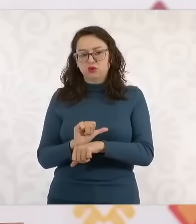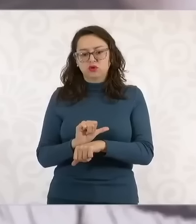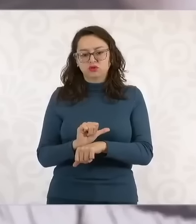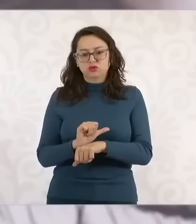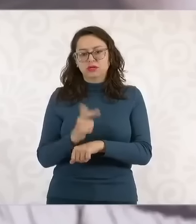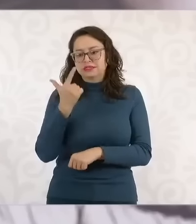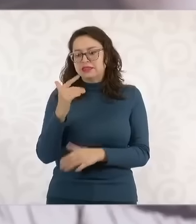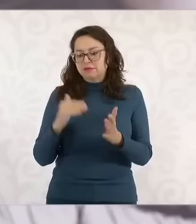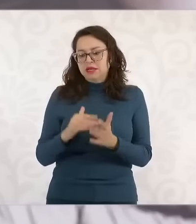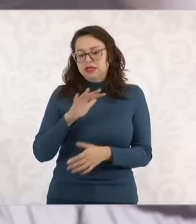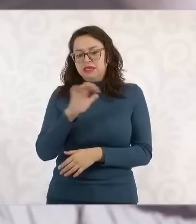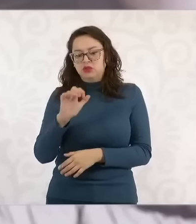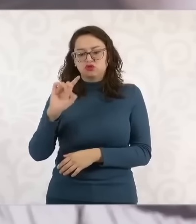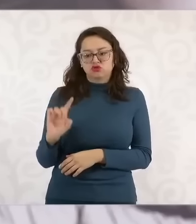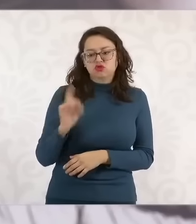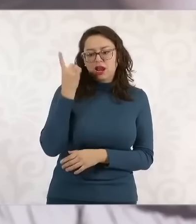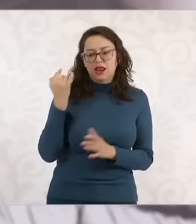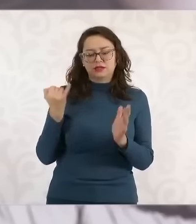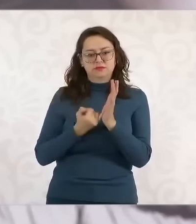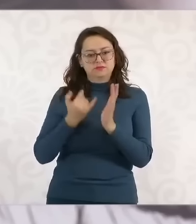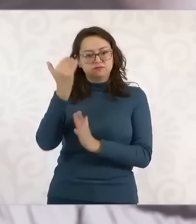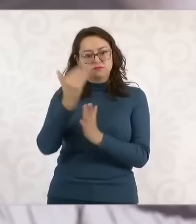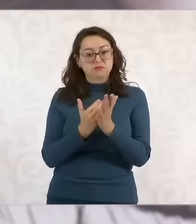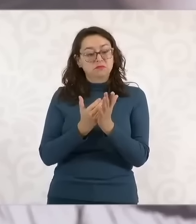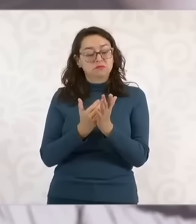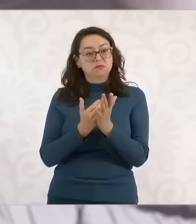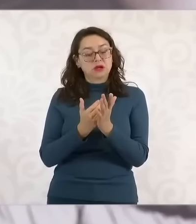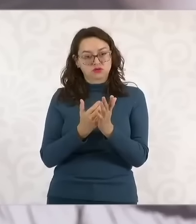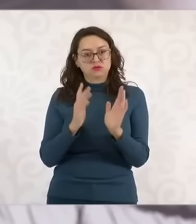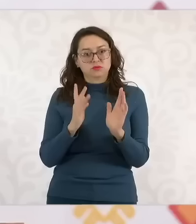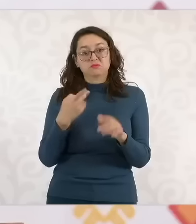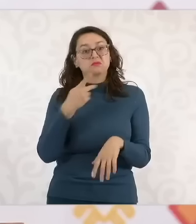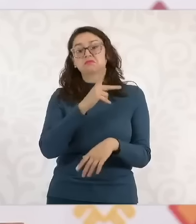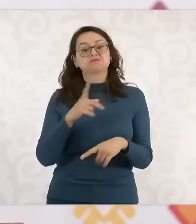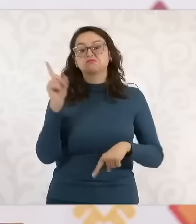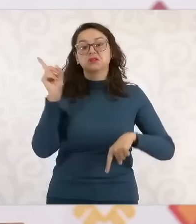lo quitan? Entonces, ¿qué pasa? Se cayó la demanda de vehículos eléctricos. Entonces,